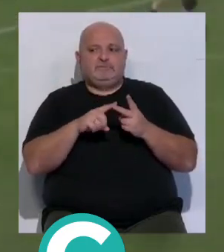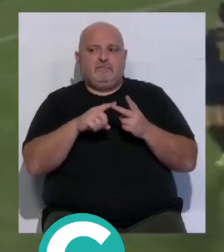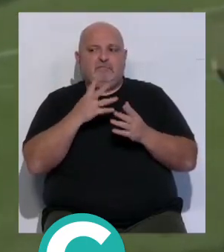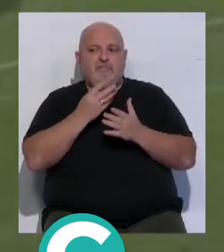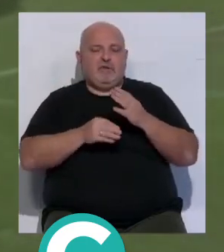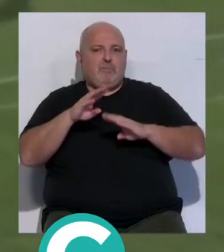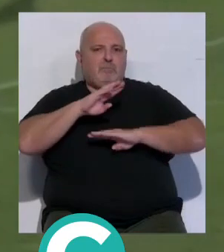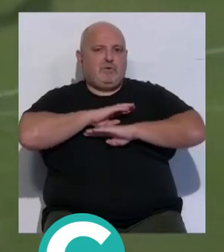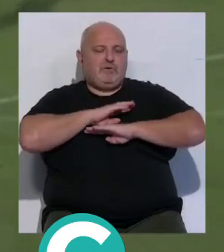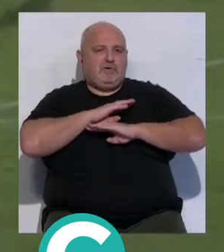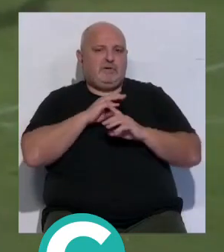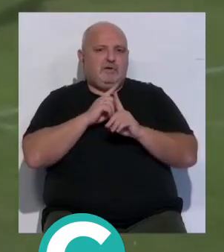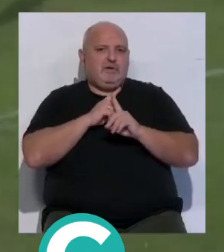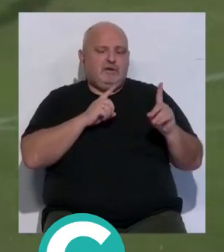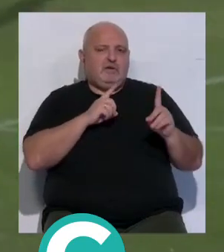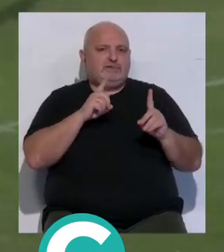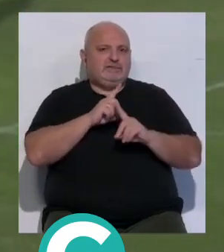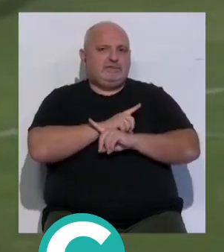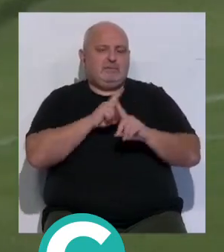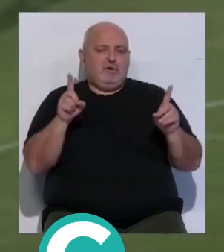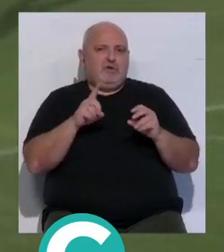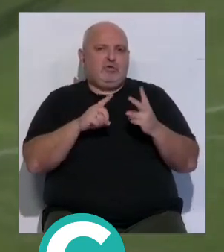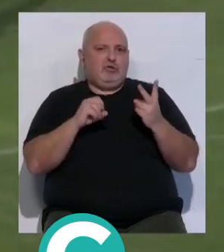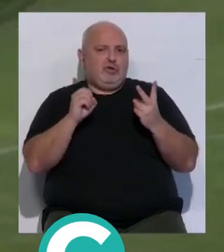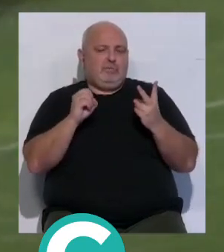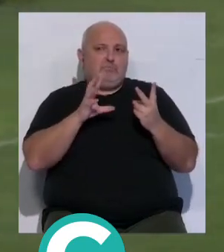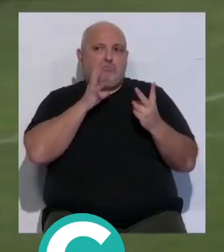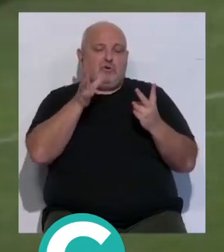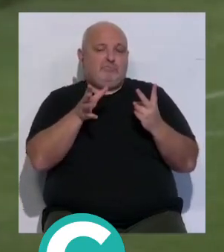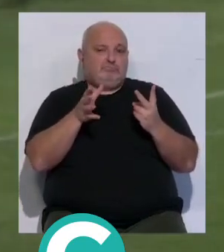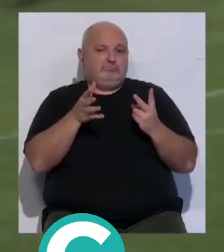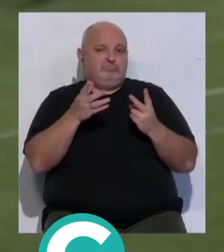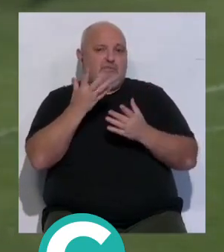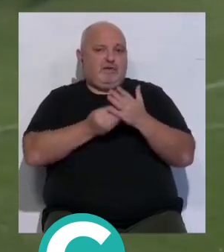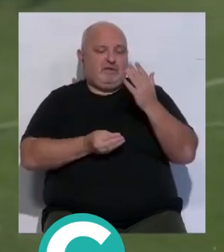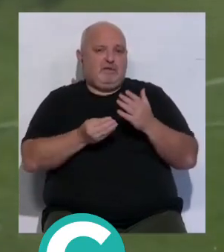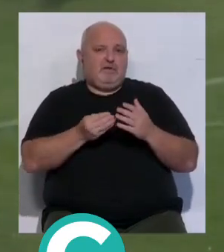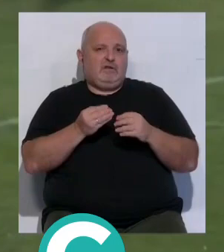del portero en la salida también no fue el 2-0 porque bueno falló en ese último remate Mejor